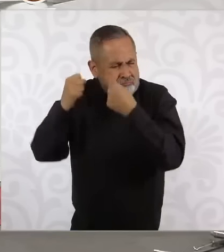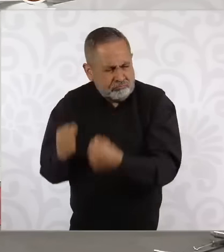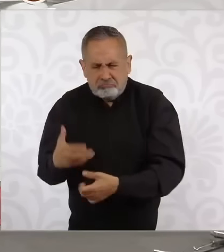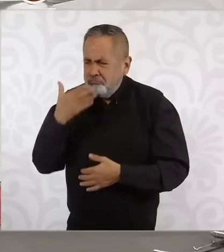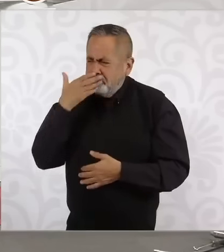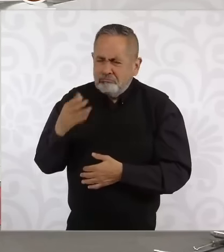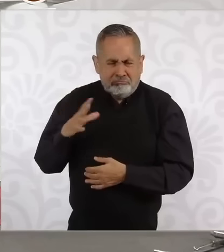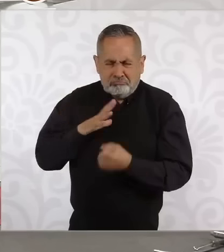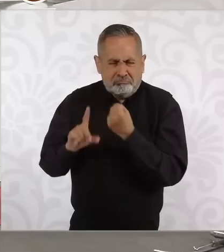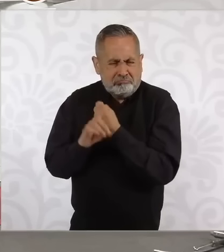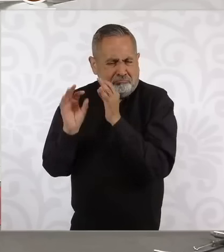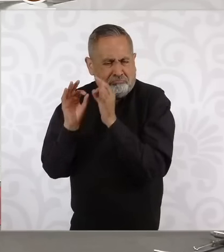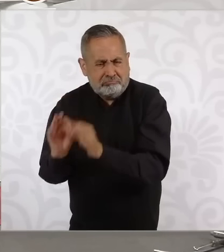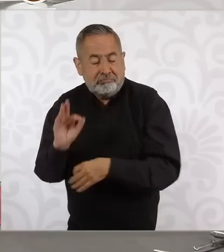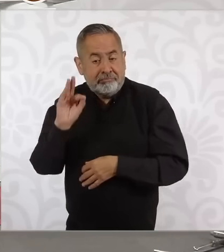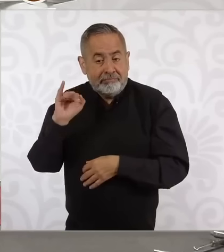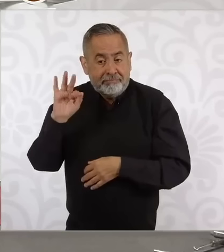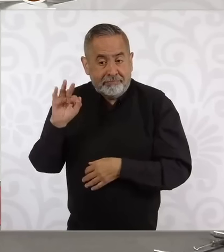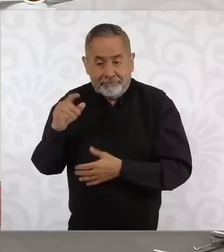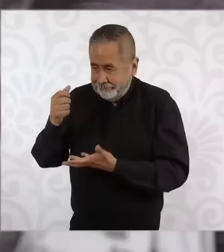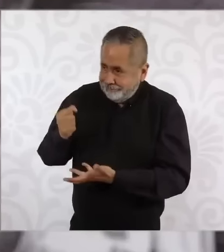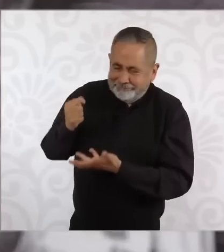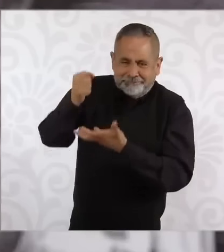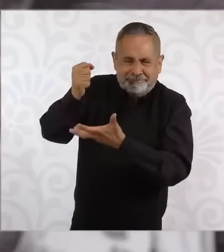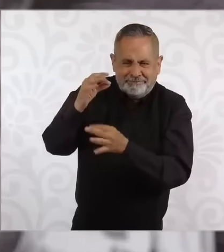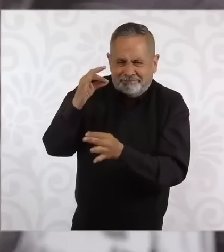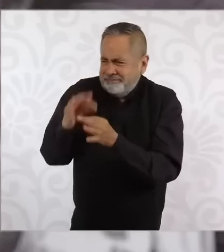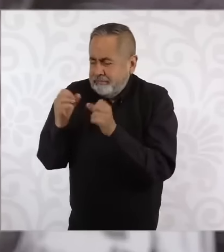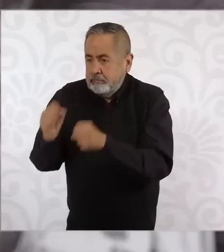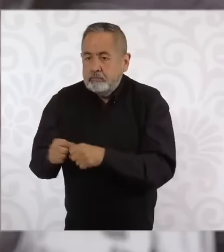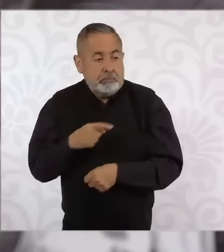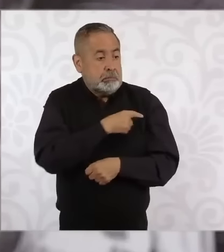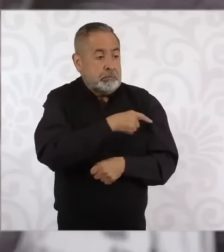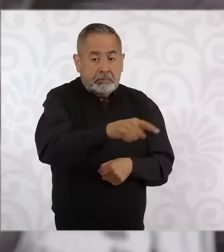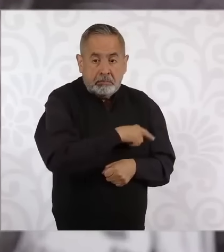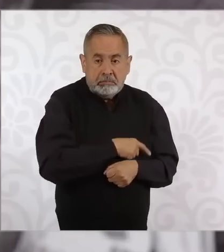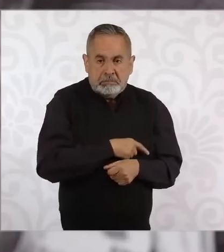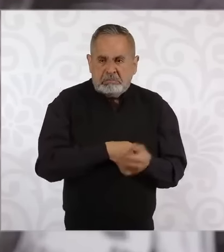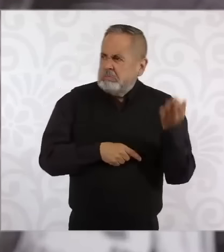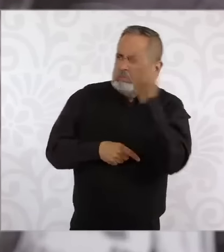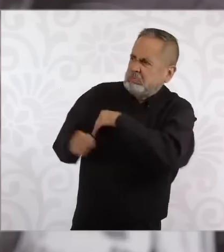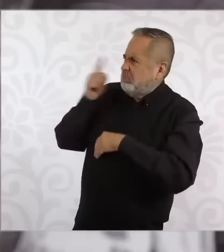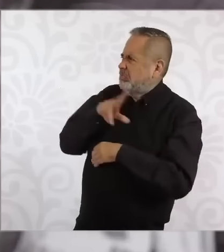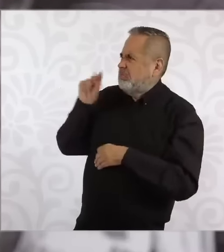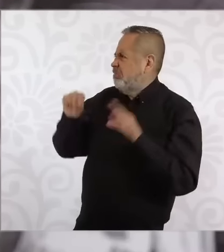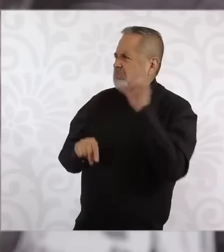de que aquí se presentó el trofeo, todavía hay quienes promueven falsedades sobre este evento.